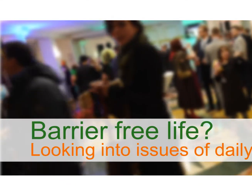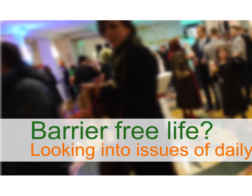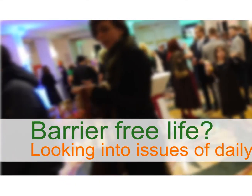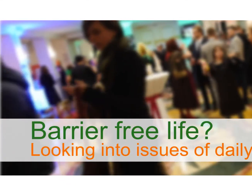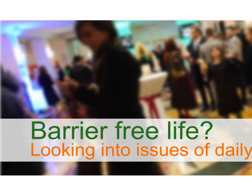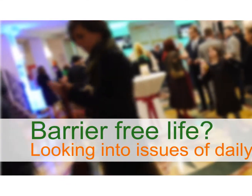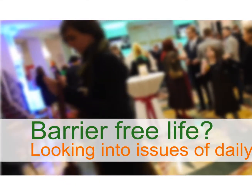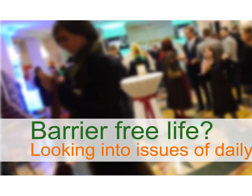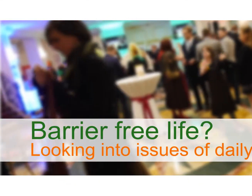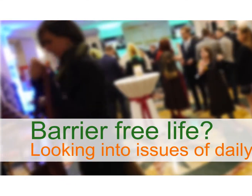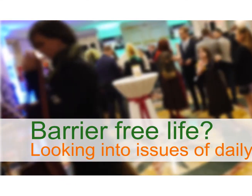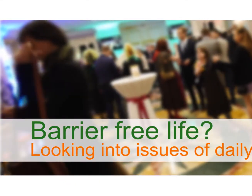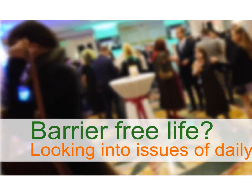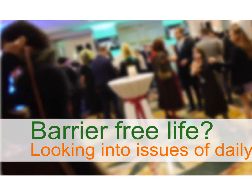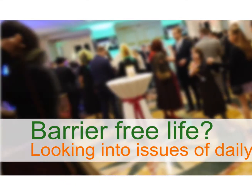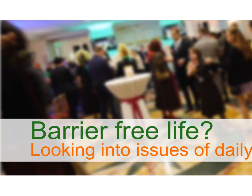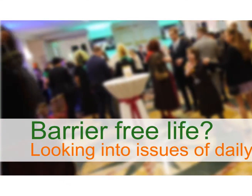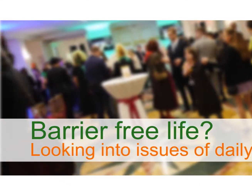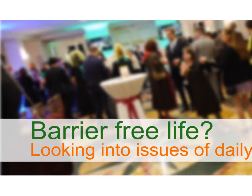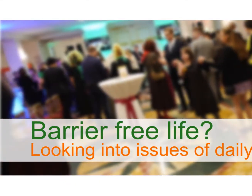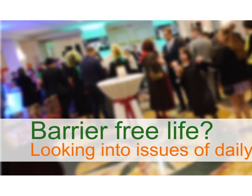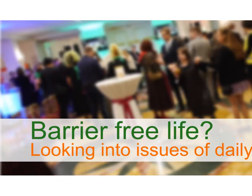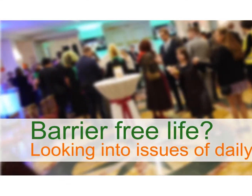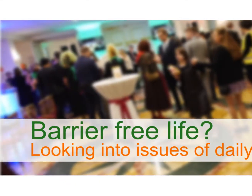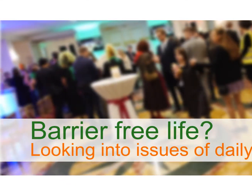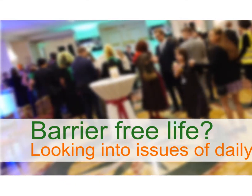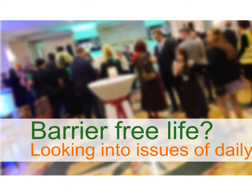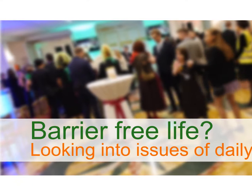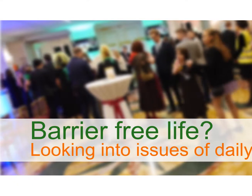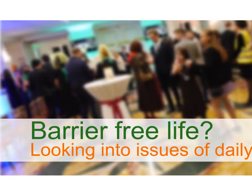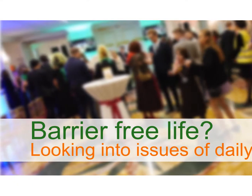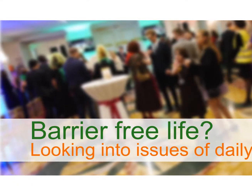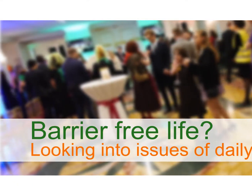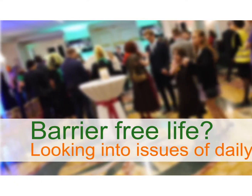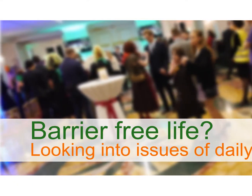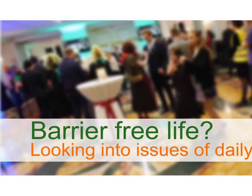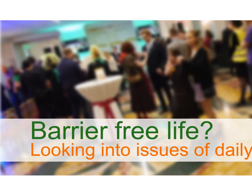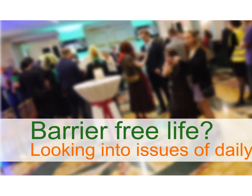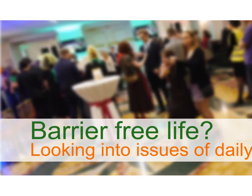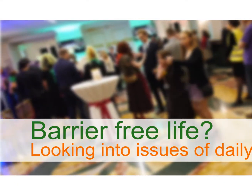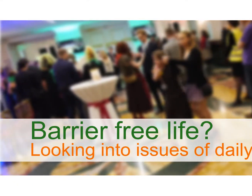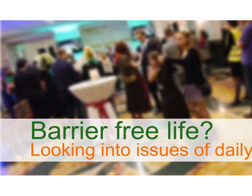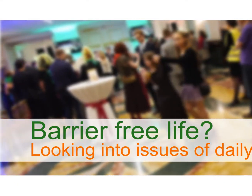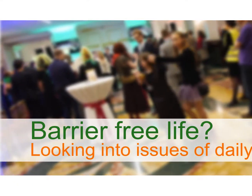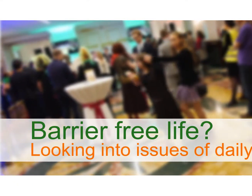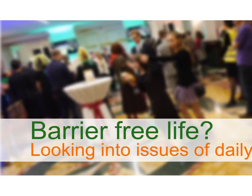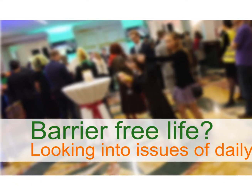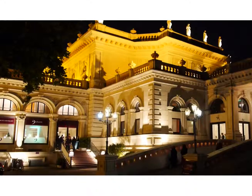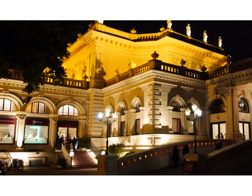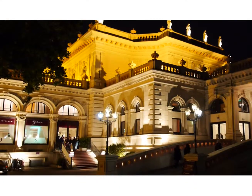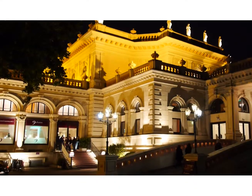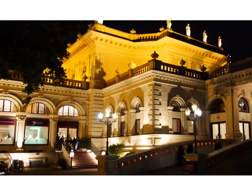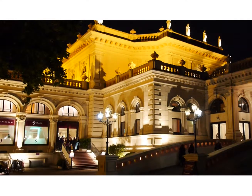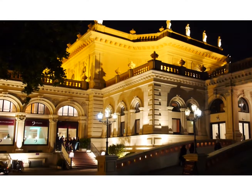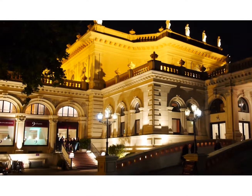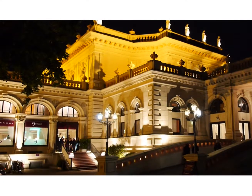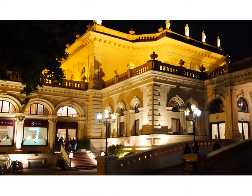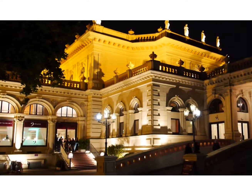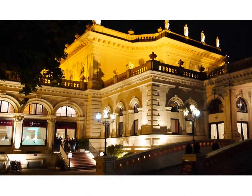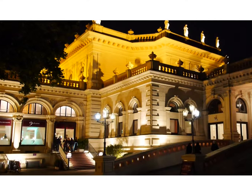Lliure de barreres? Consideració de qüestions de la vida quotidiana